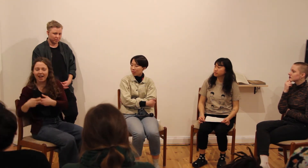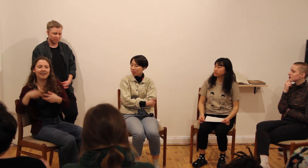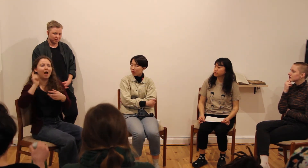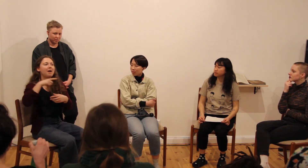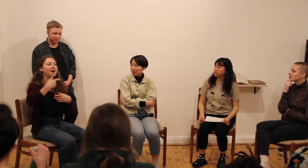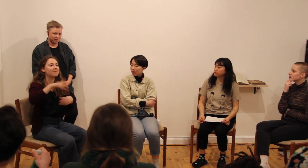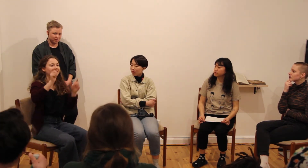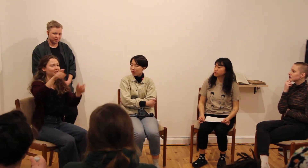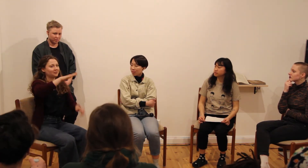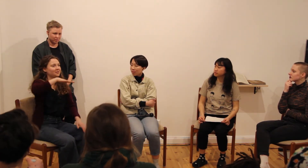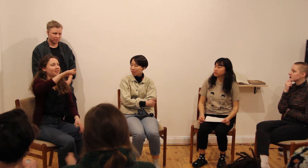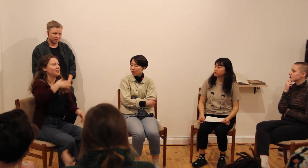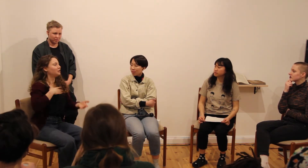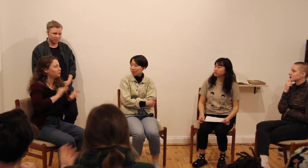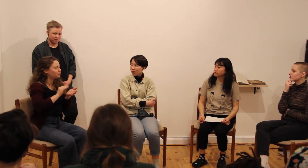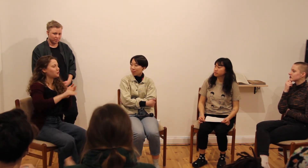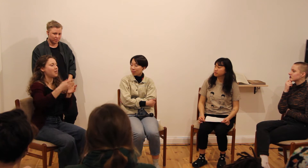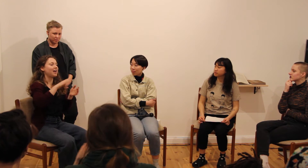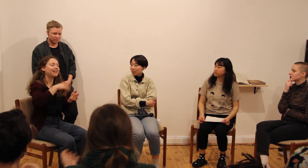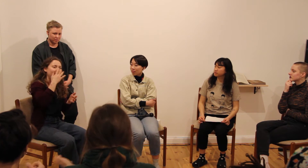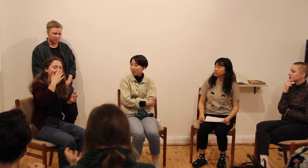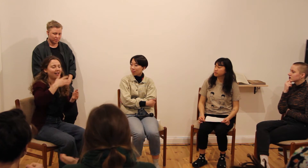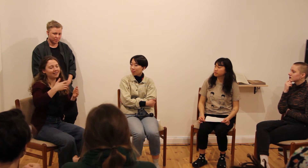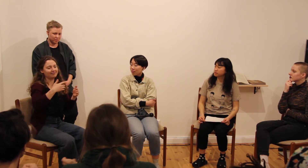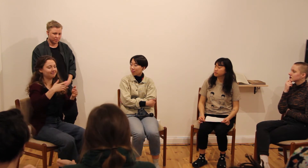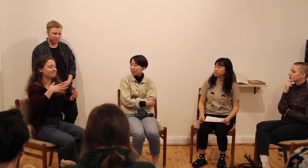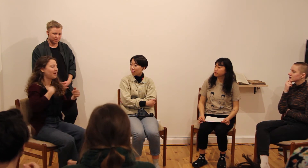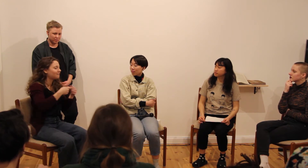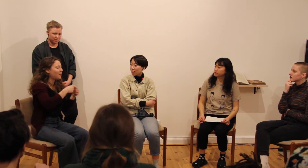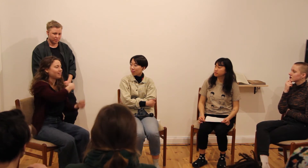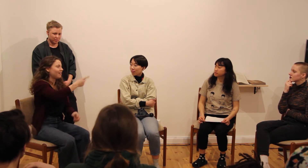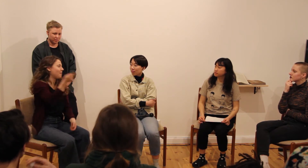Und wir waren im Gehörlosenverein unterwegs. Klar, das hab ich mitbekommen.